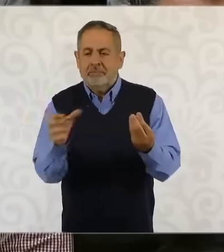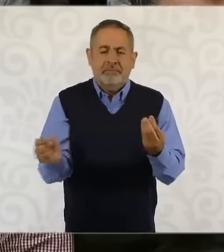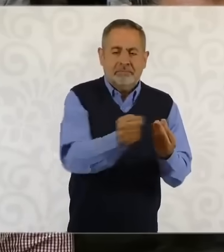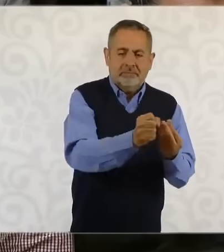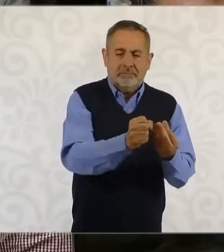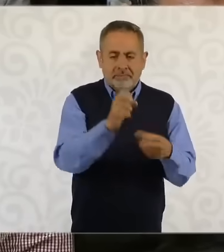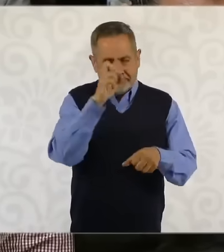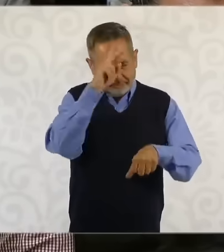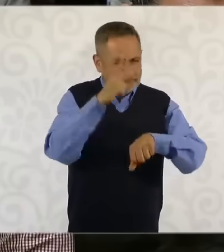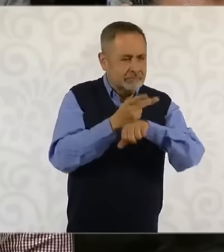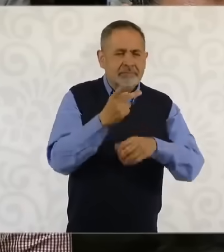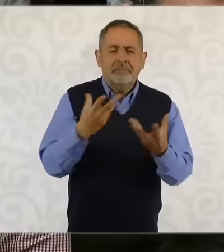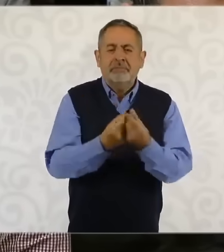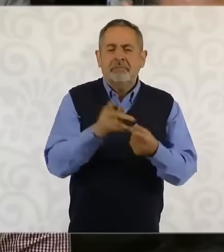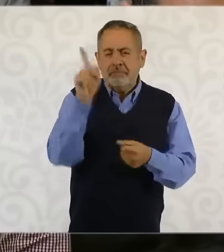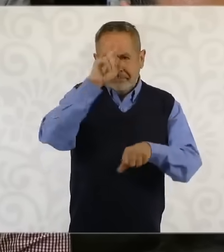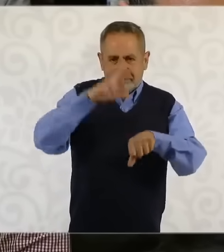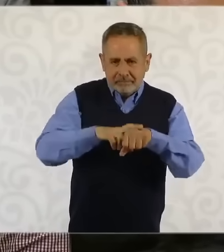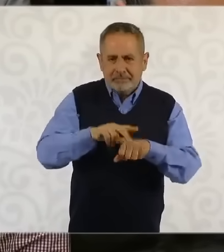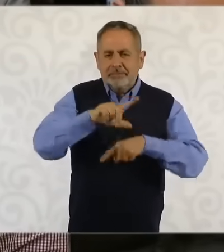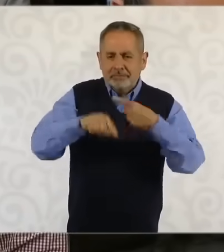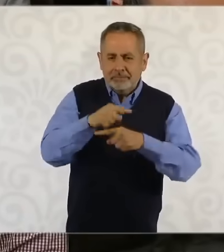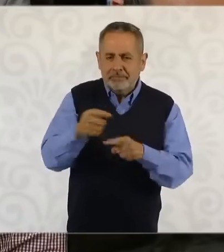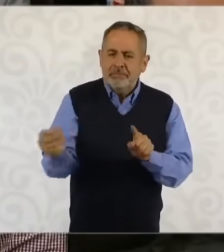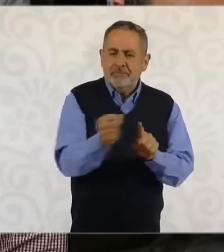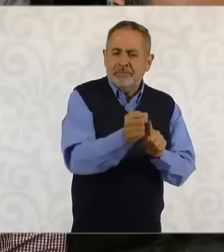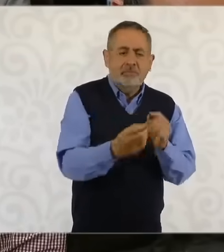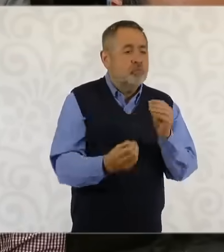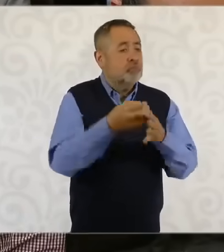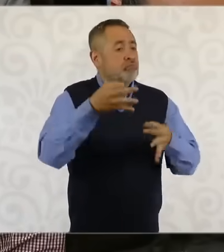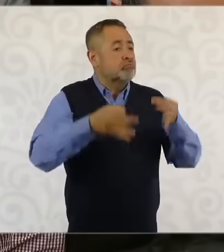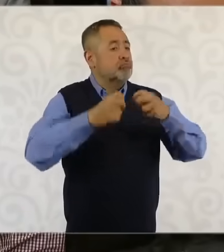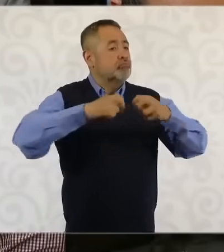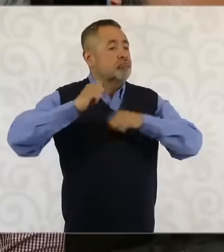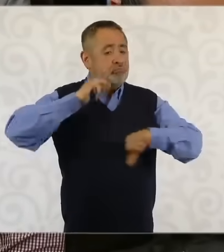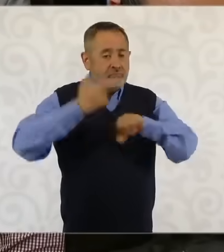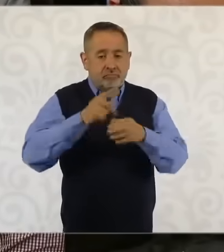su asesor luego le da encargo de de implementar el nuevo sistema de justicia penal se desaparece